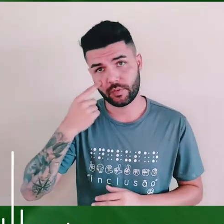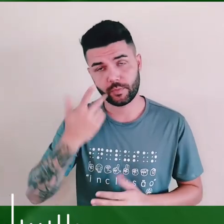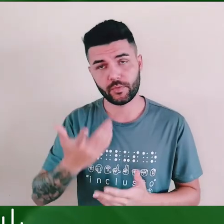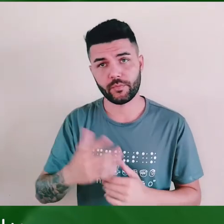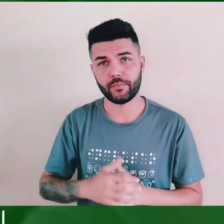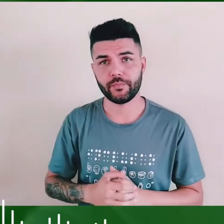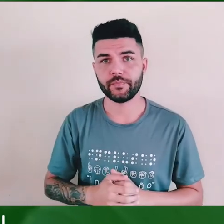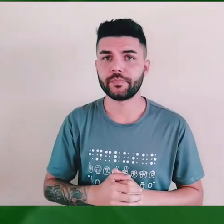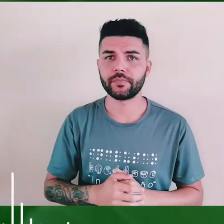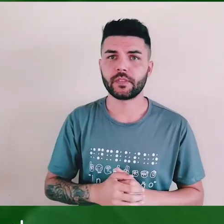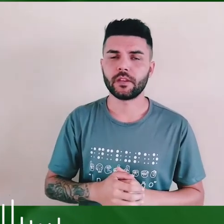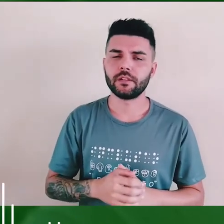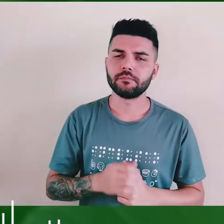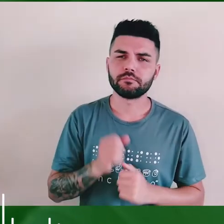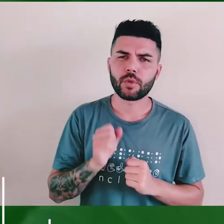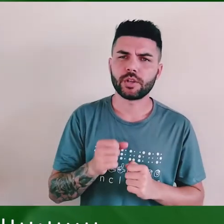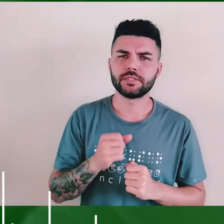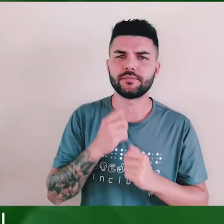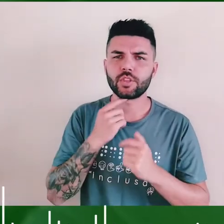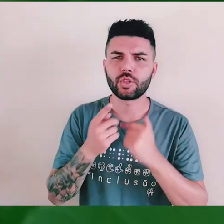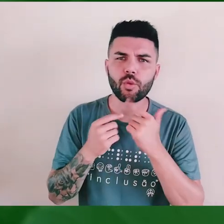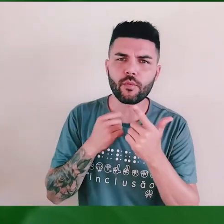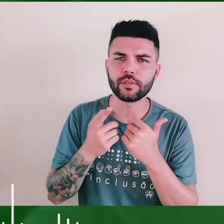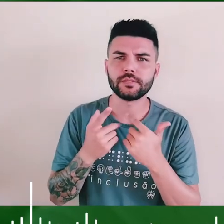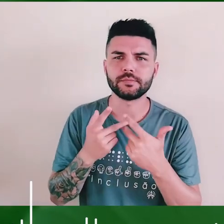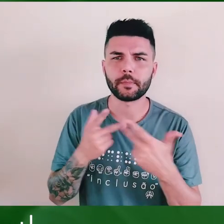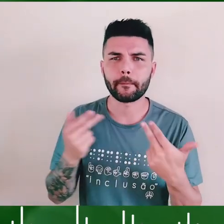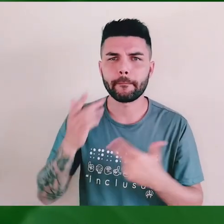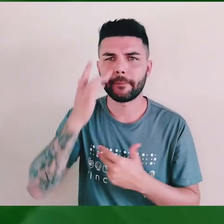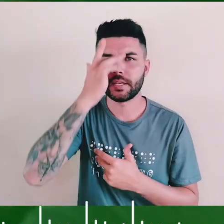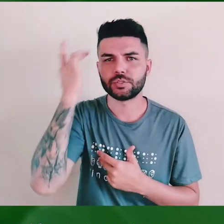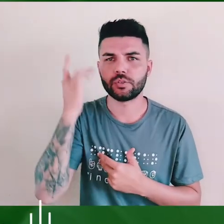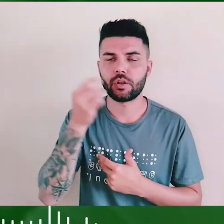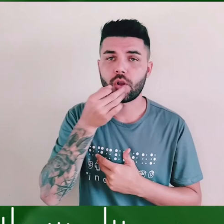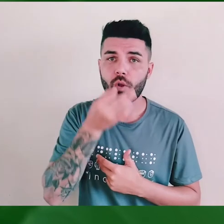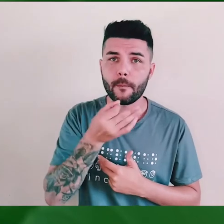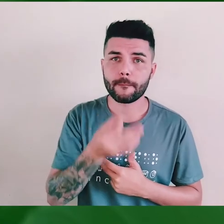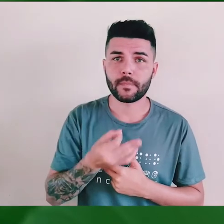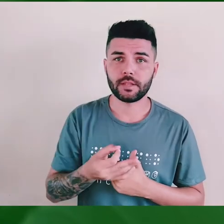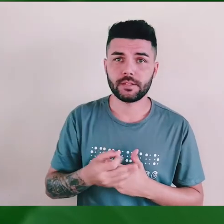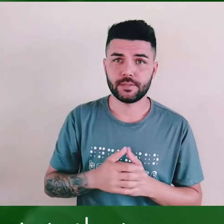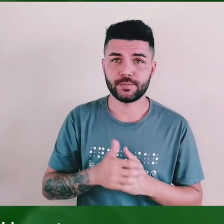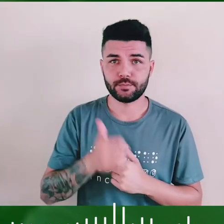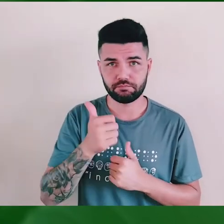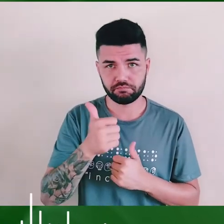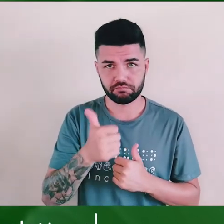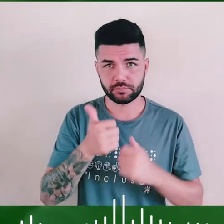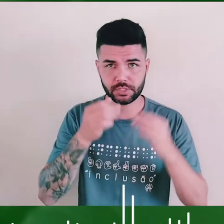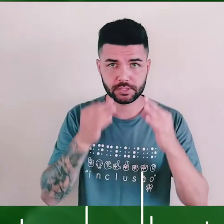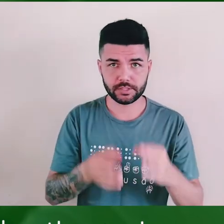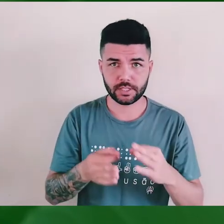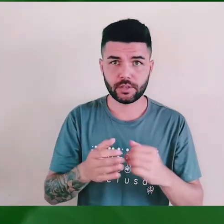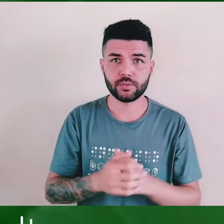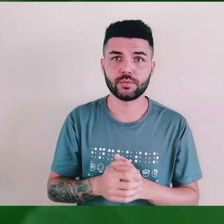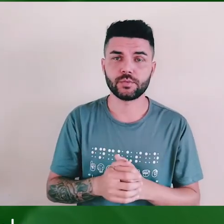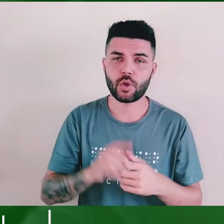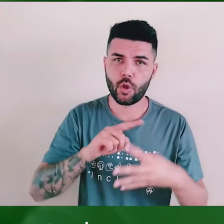briga entre as pessoas que estão assistindo. Você já morou em 4 estados, certo? Pedro:5